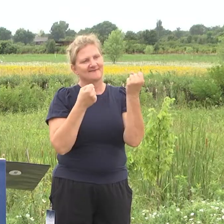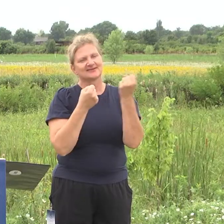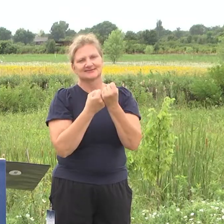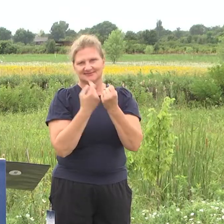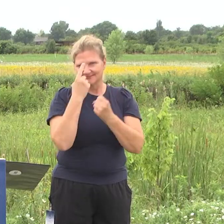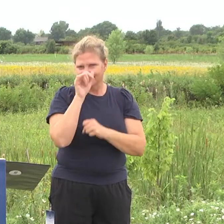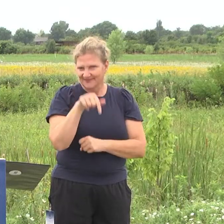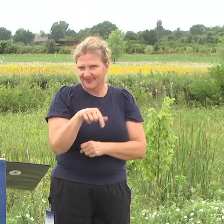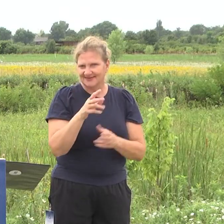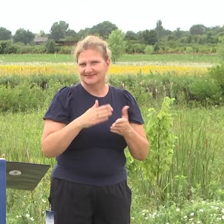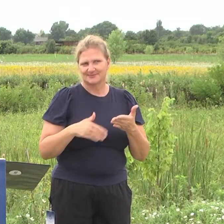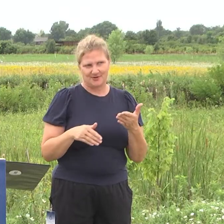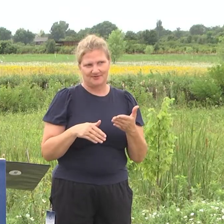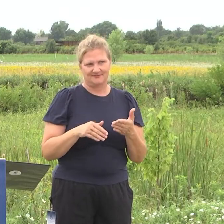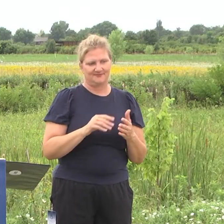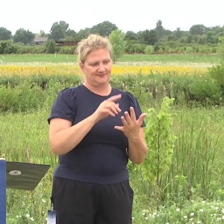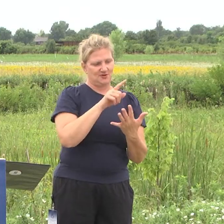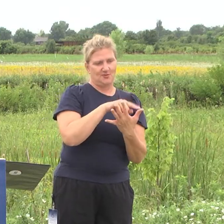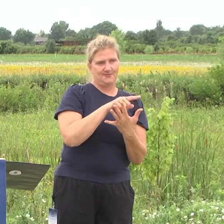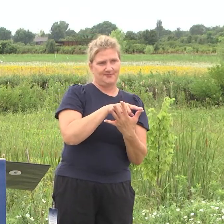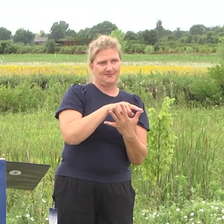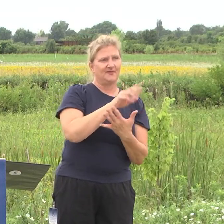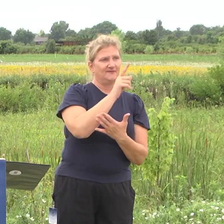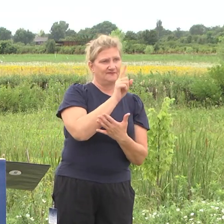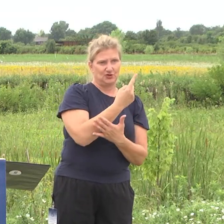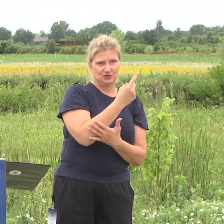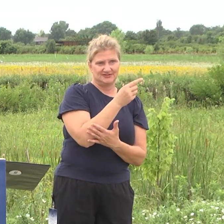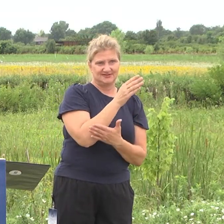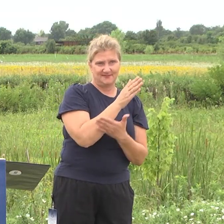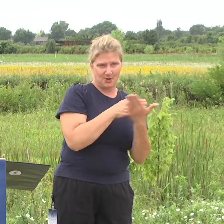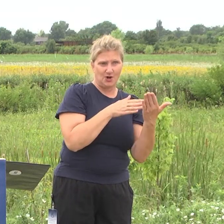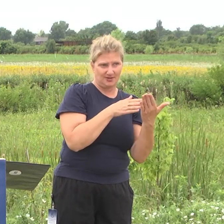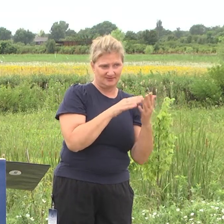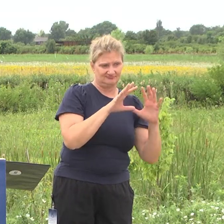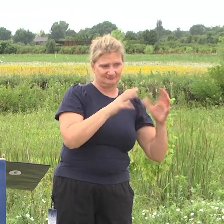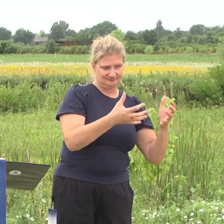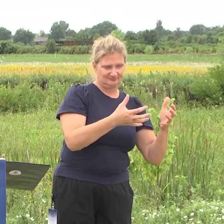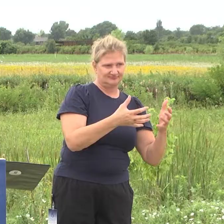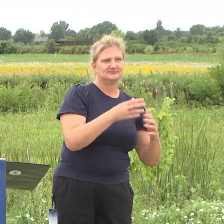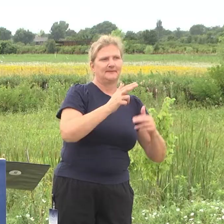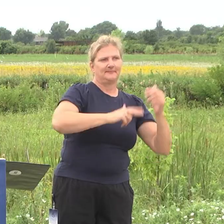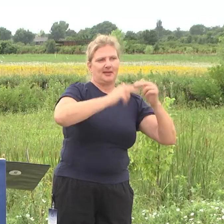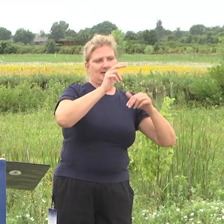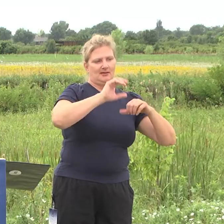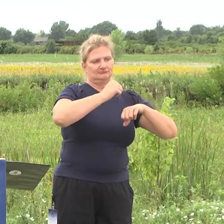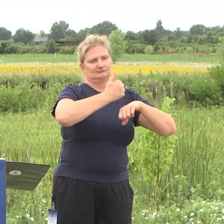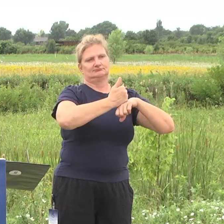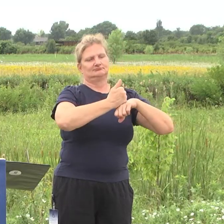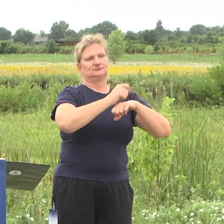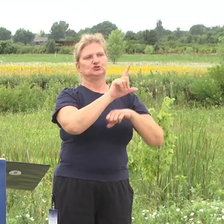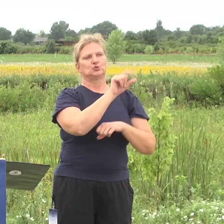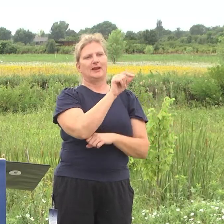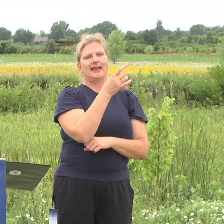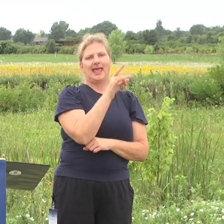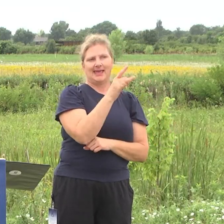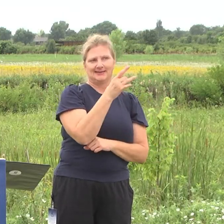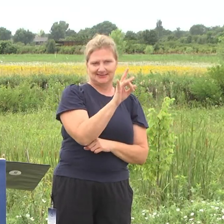, cuya primera fase de construcción comenzó en 2018. A continuación, me complace invitar al artista